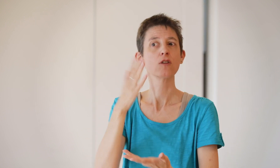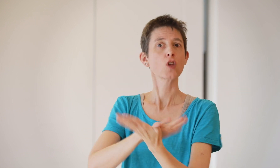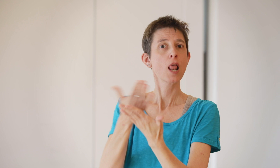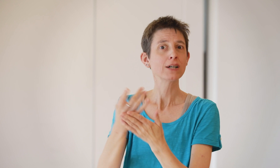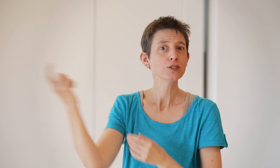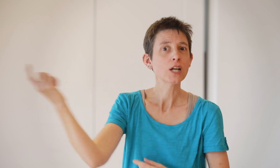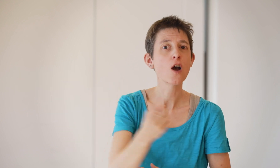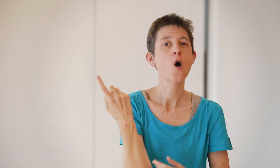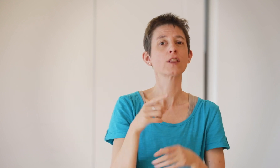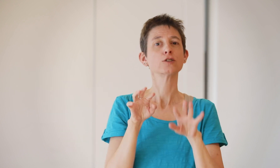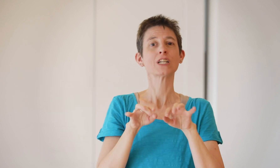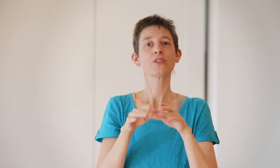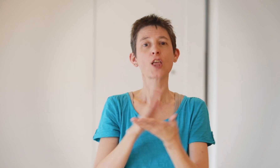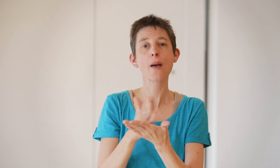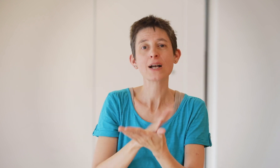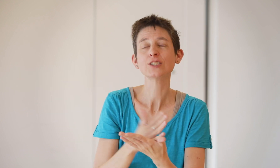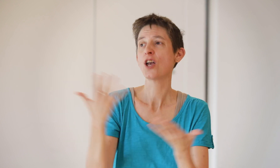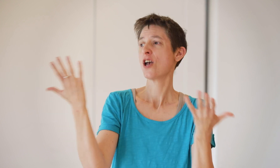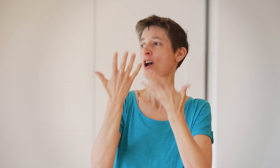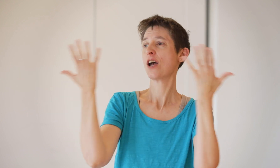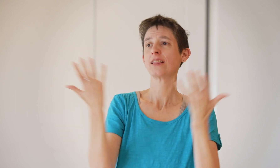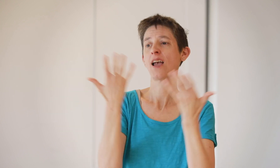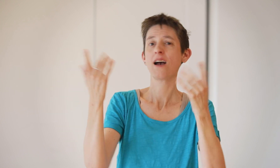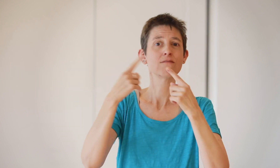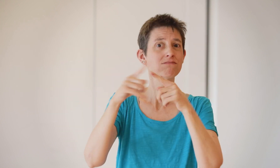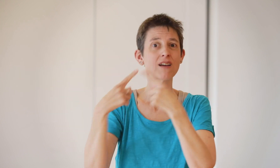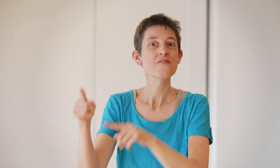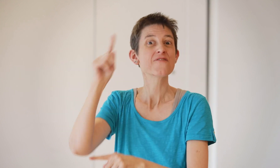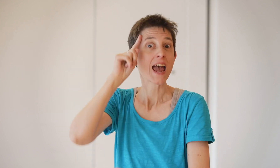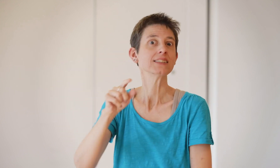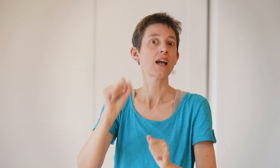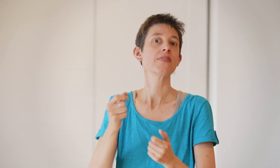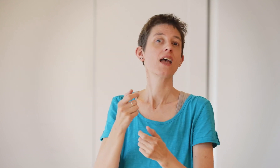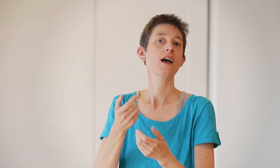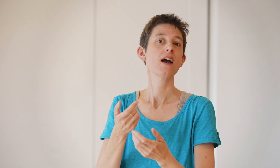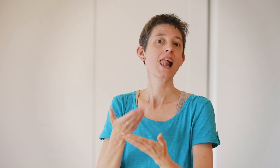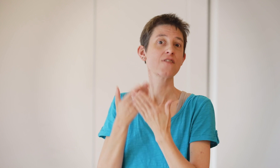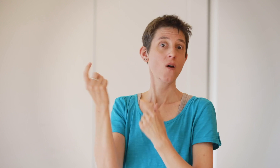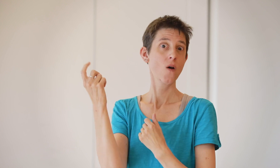Sie holen sich einen Gebärdensprachdolmetscher oder einen Schriftdolmetscher. Sie wissen, dass sie sich Hilfe holen können.